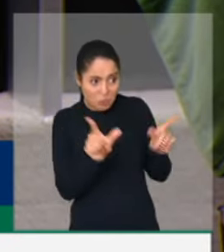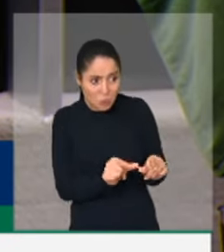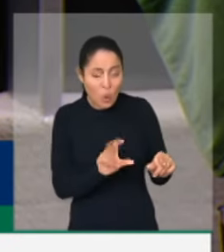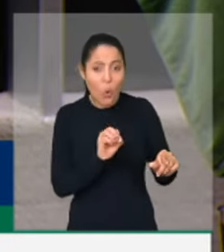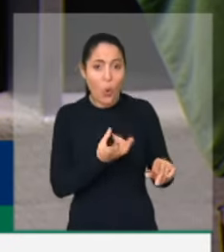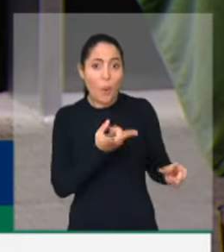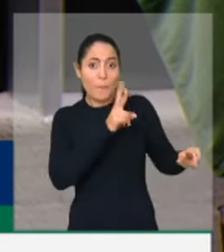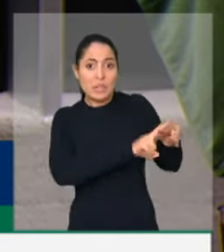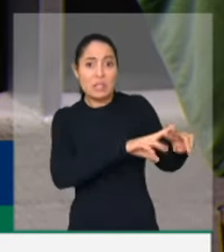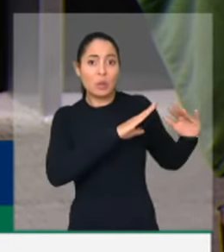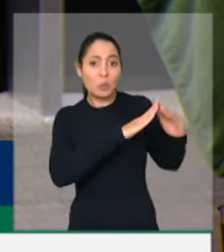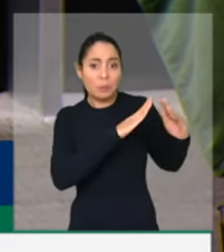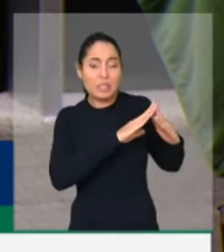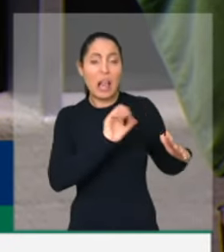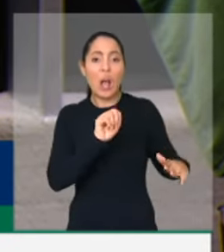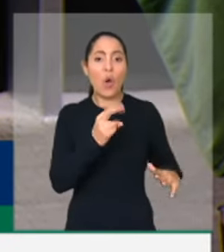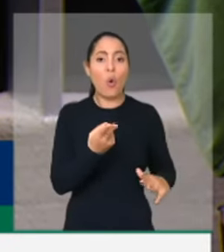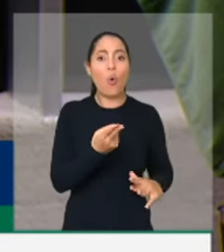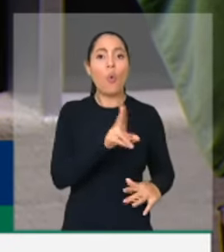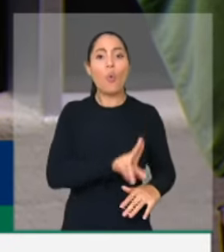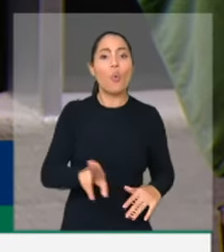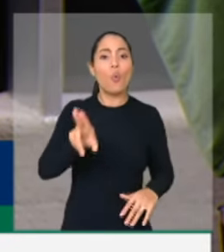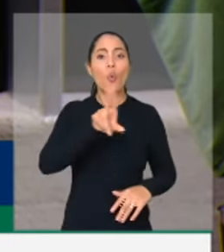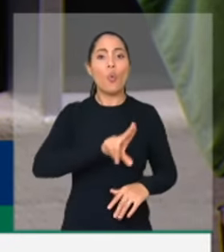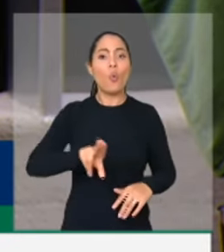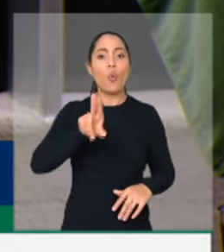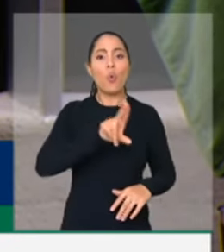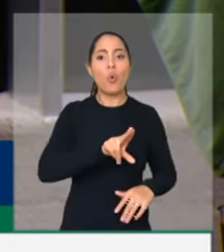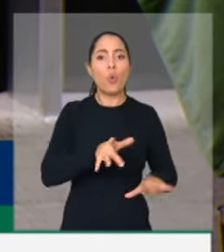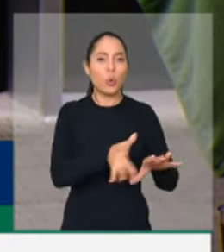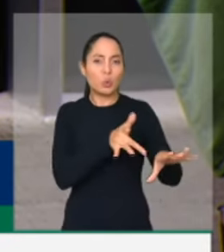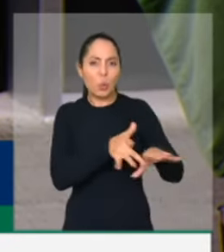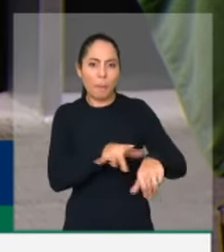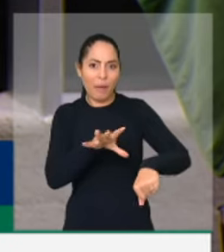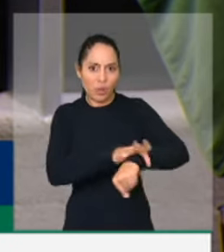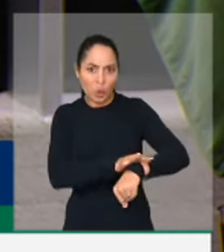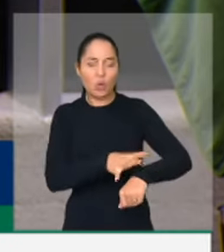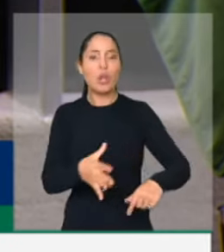DERT AÇÃO DA PENA, O SENHOR SE RECUSAVA. E DIZIA QUE NÃO TROCARIA A SUA LIBERDADE POR SUA DIGNIDADE. PORQUE O